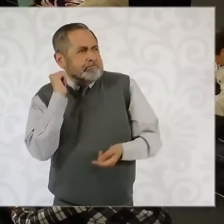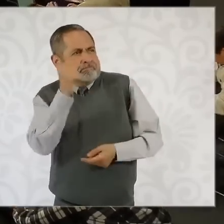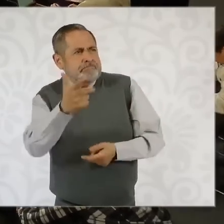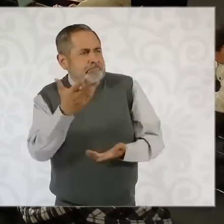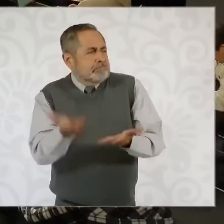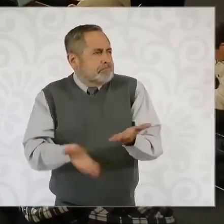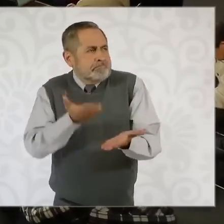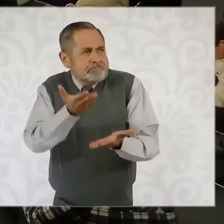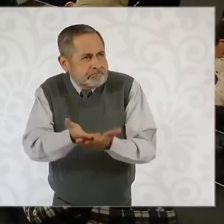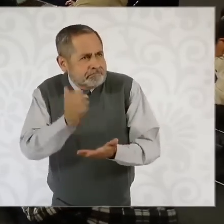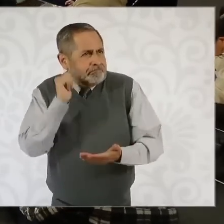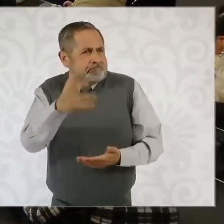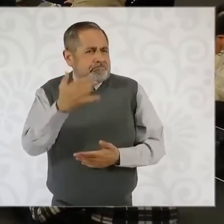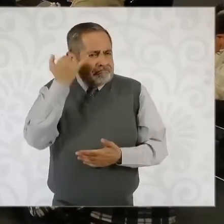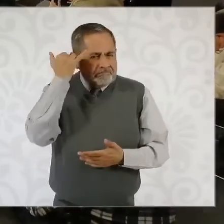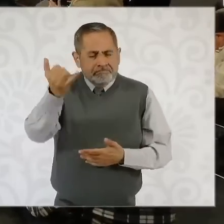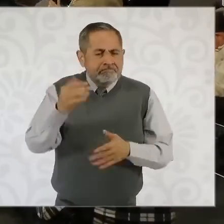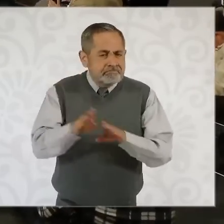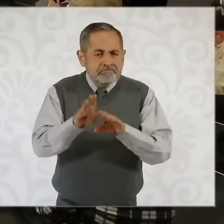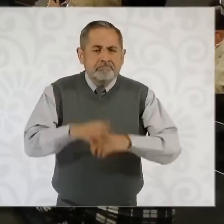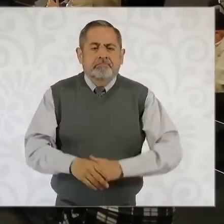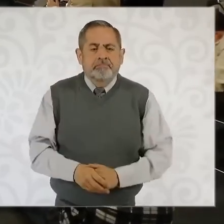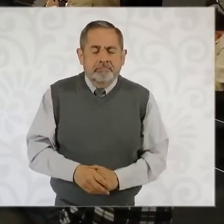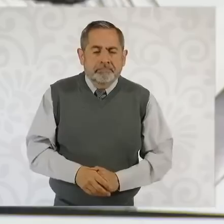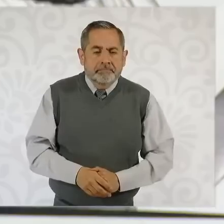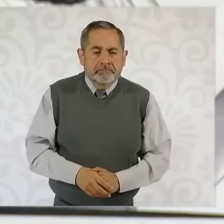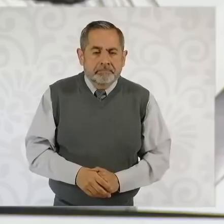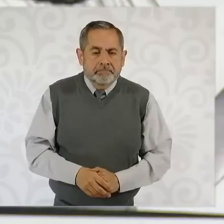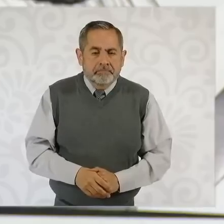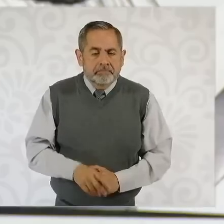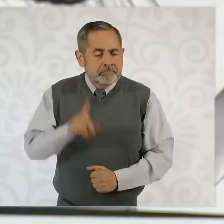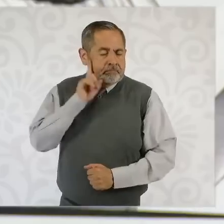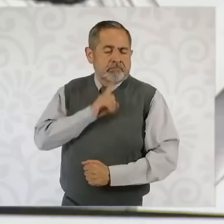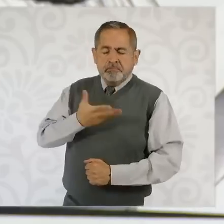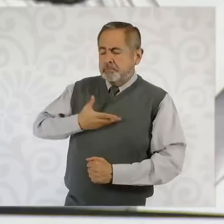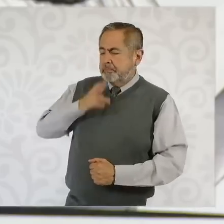se haya hecho algún planteamiento general es parte del plan México que estamos llevando a